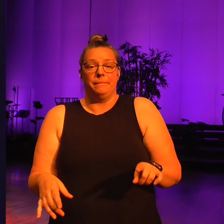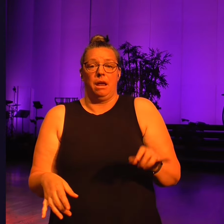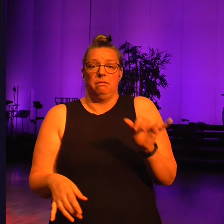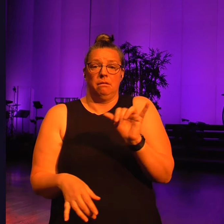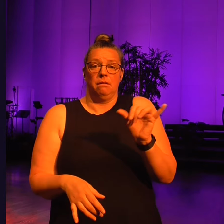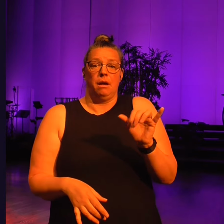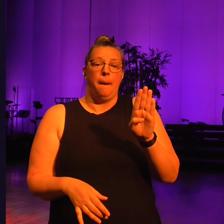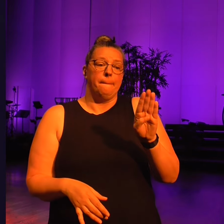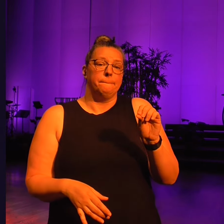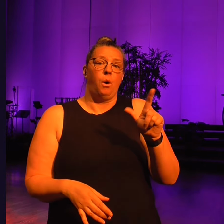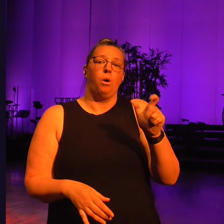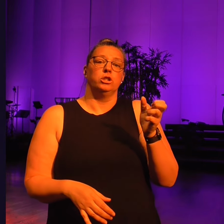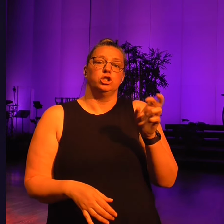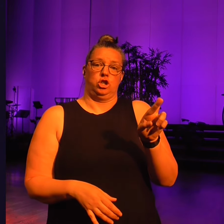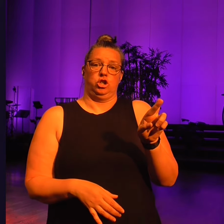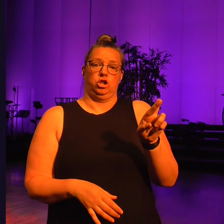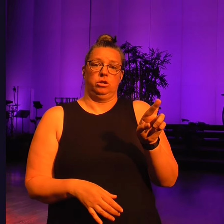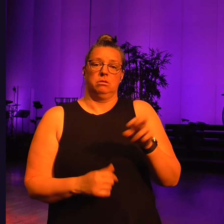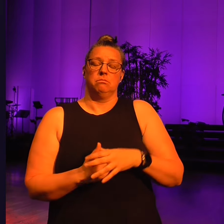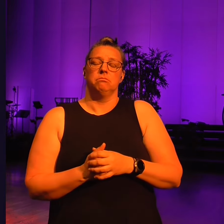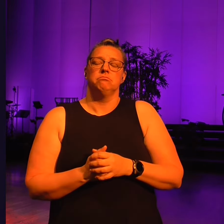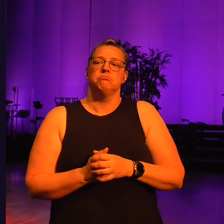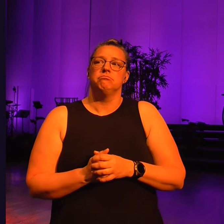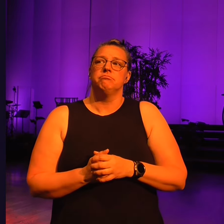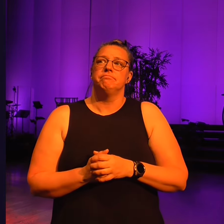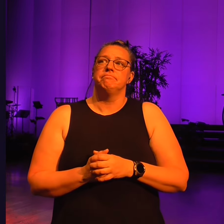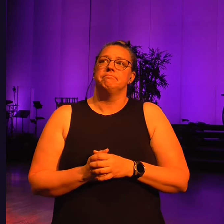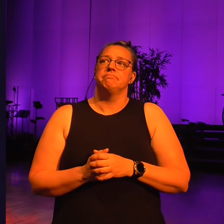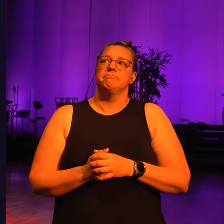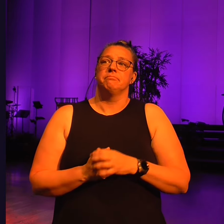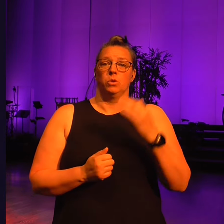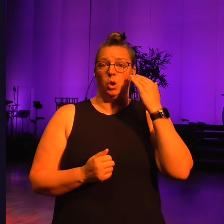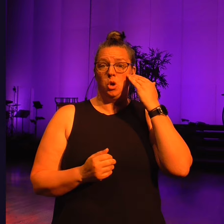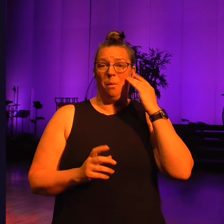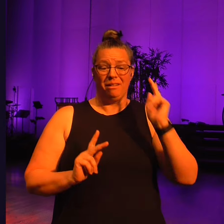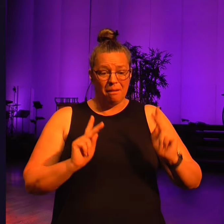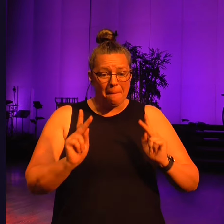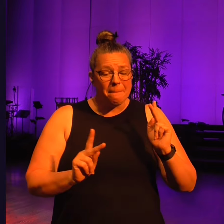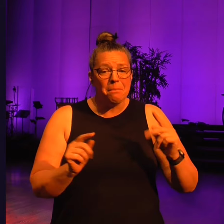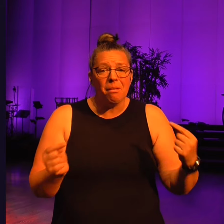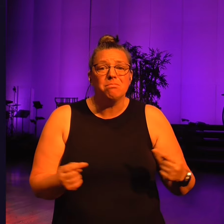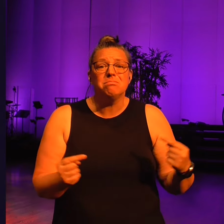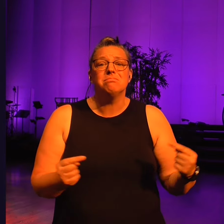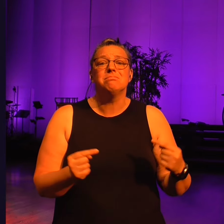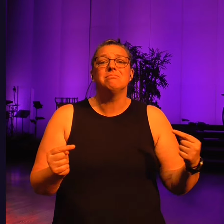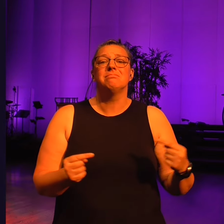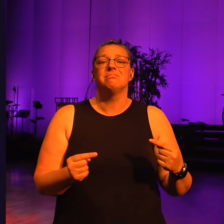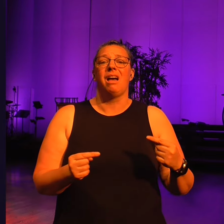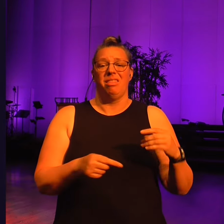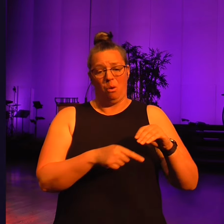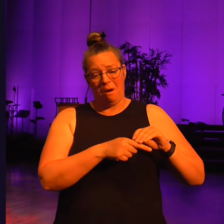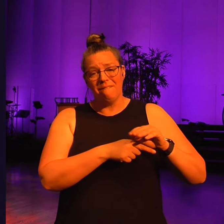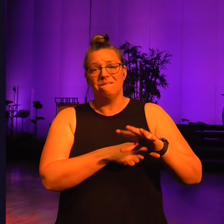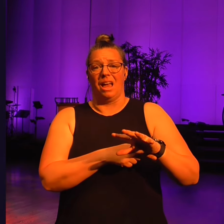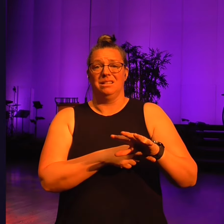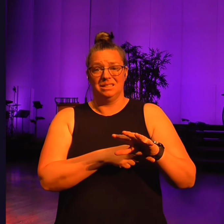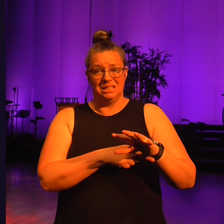en Boulder, sabiendo que esas personas que resultaron heridas, esas personas que se vieron afectadas por esa